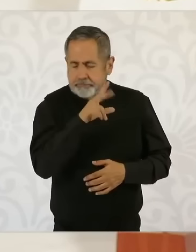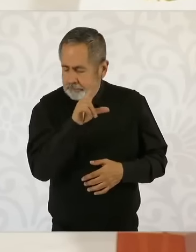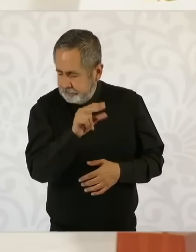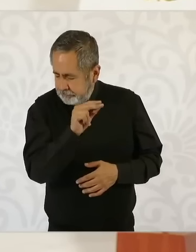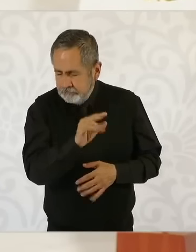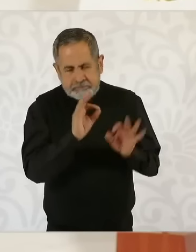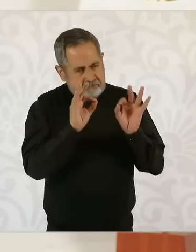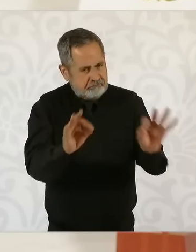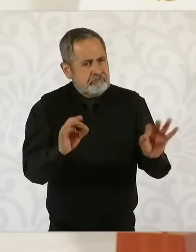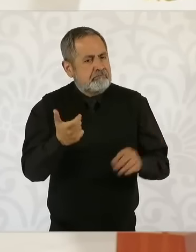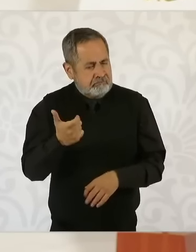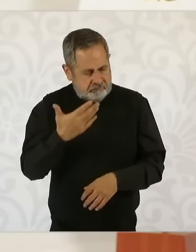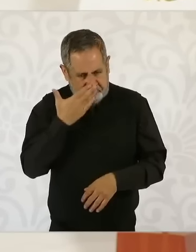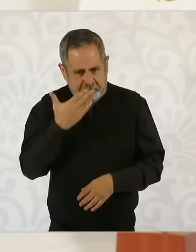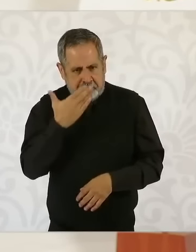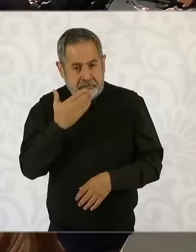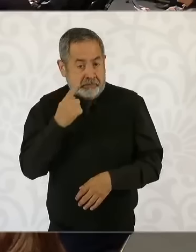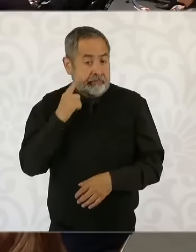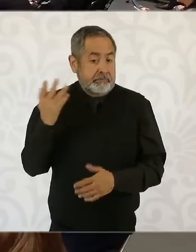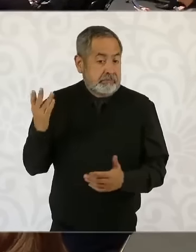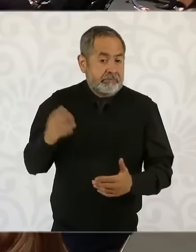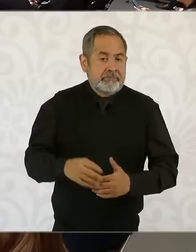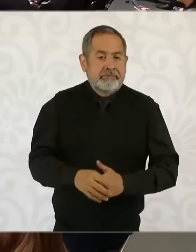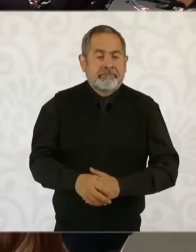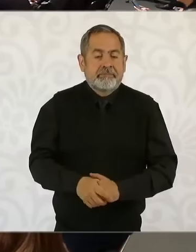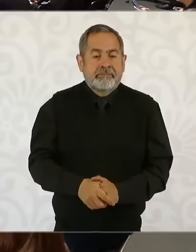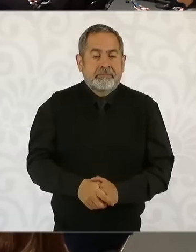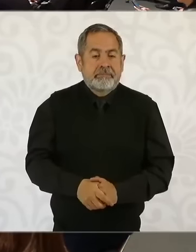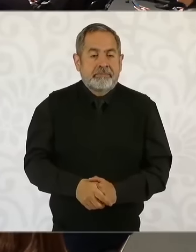espérense y todavía falta